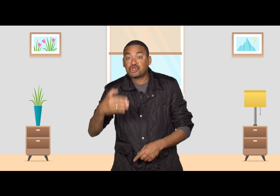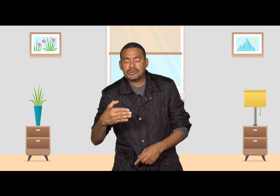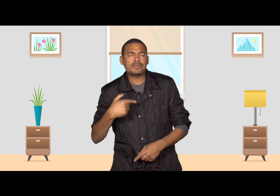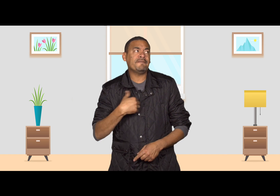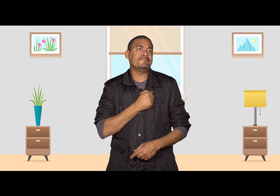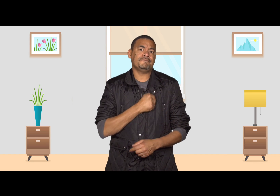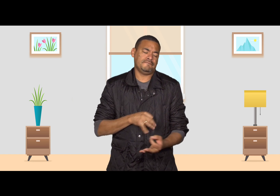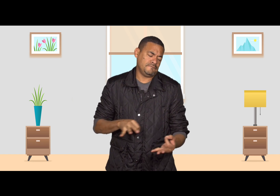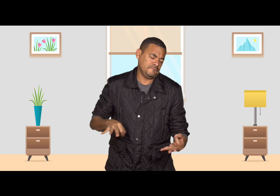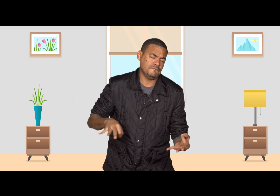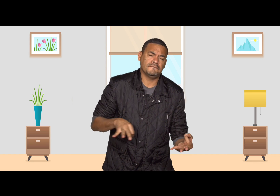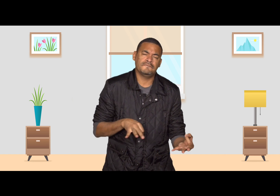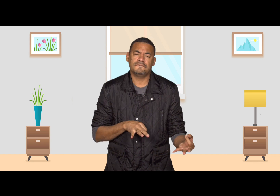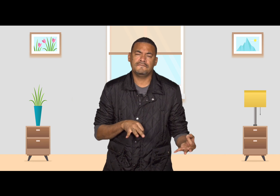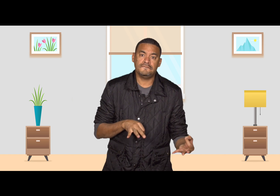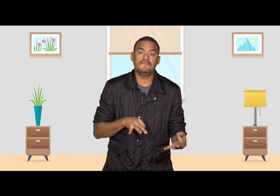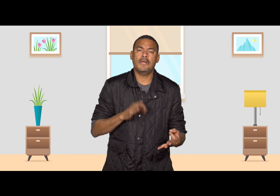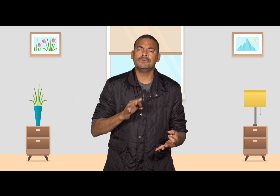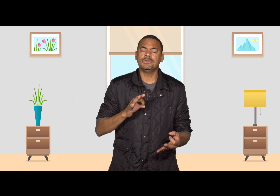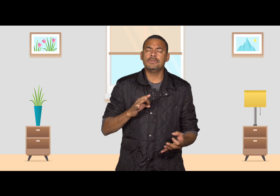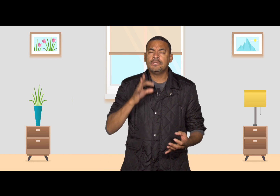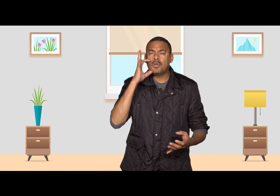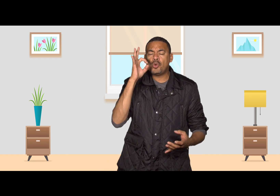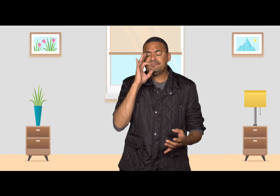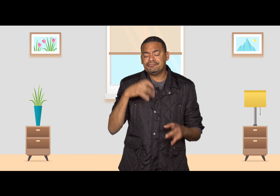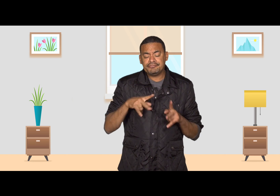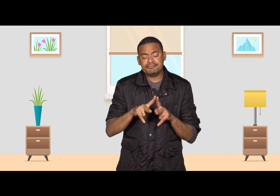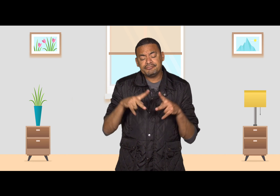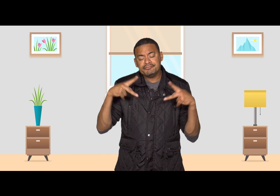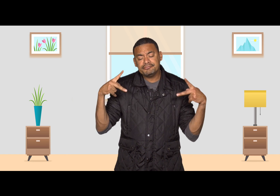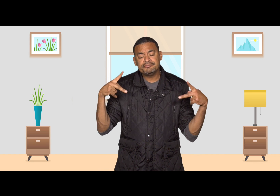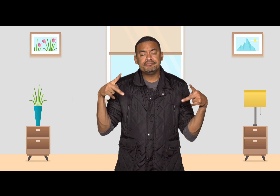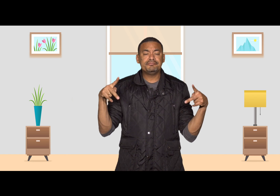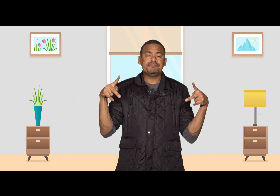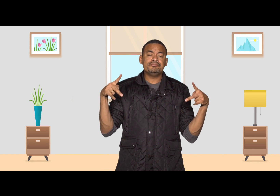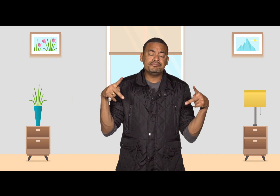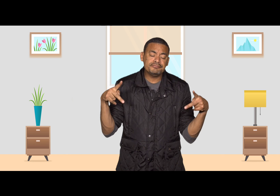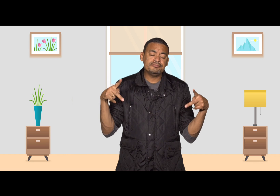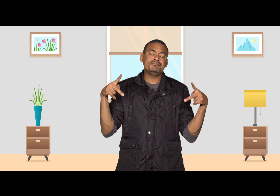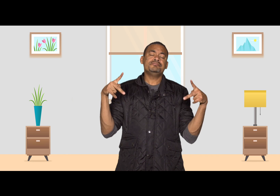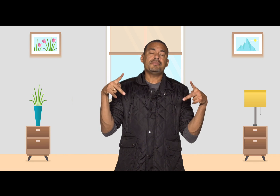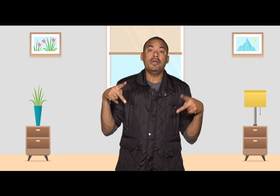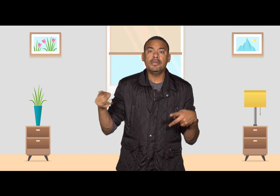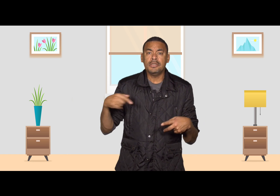a quién le encantaba tocar el violín. Un día, el papá estaba sentado en su mecedora y leía el periódico,